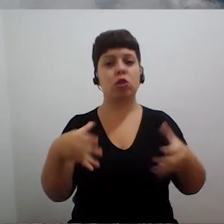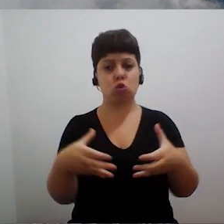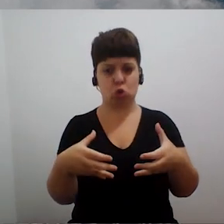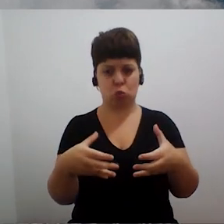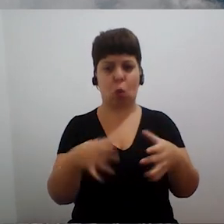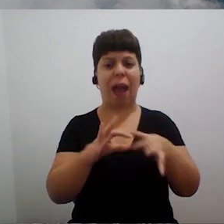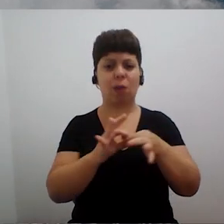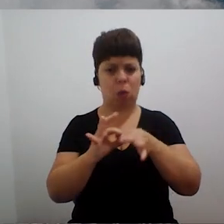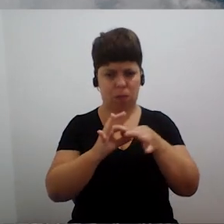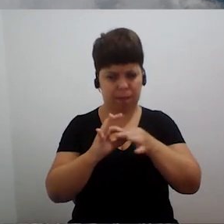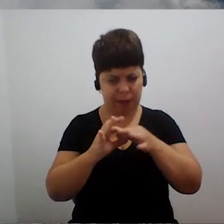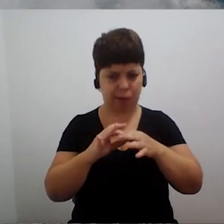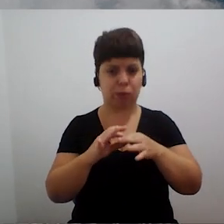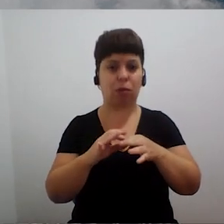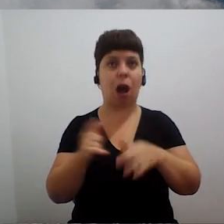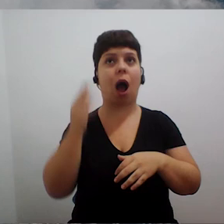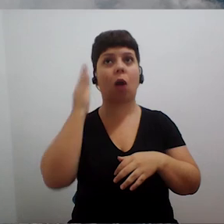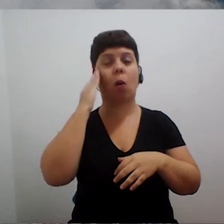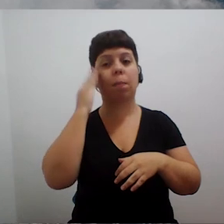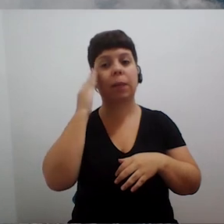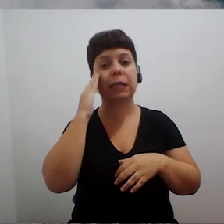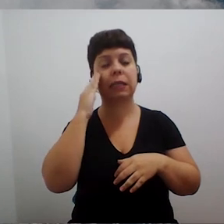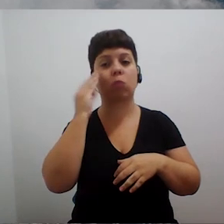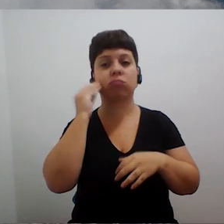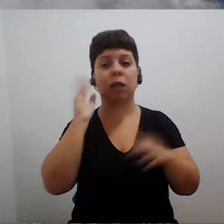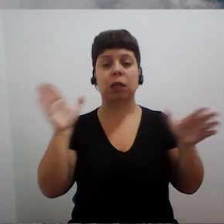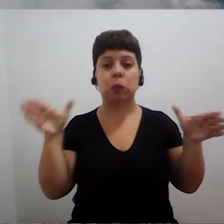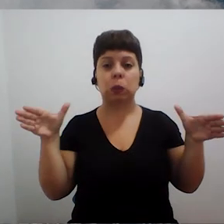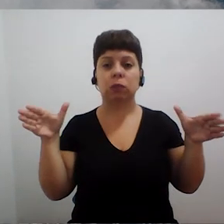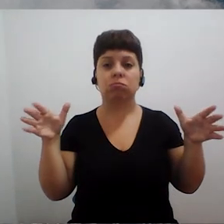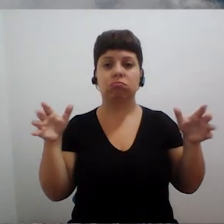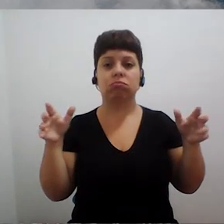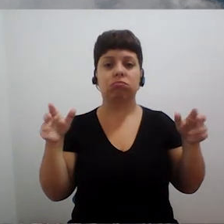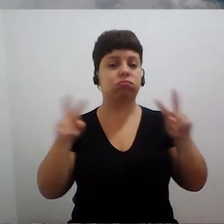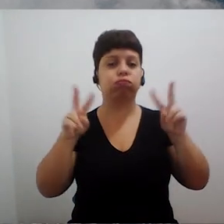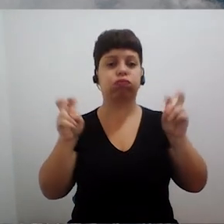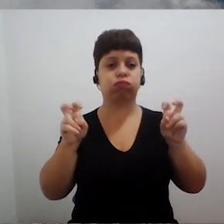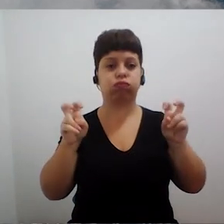é uma compreensão mais delimitada de ecumenismo como busca da unidade cristã,